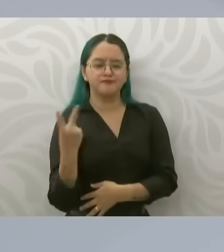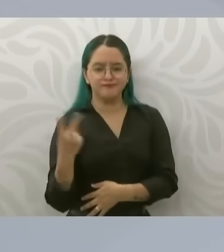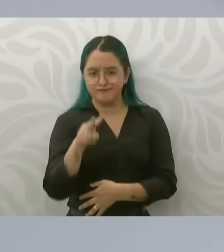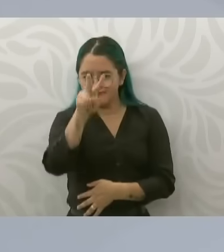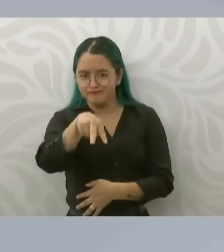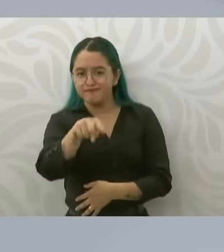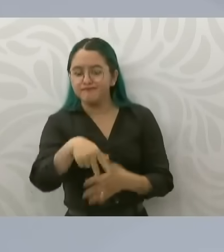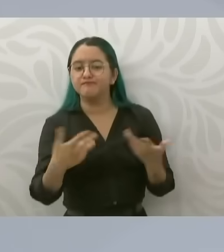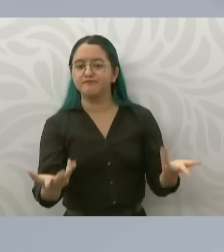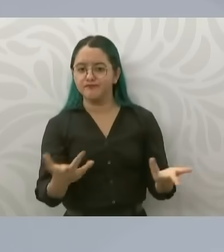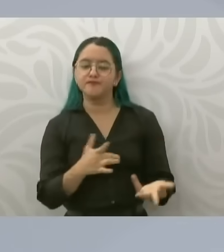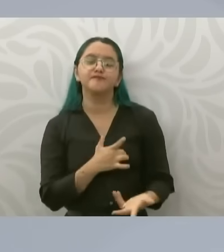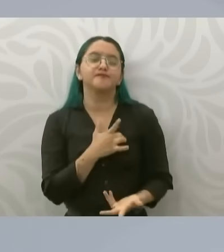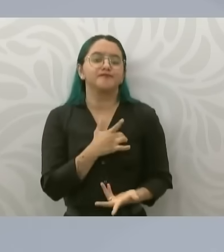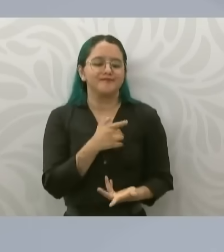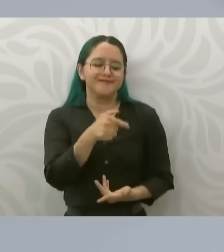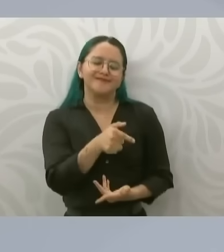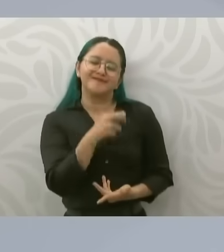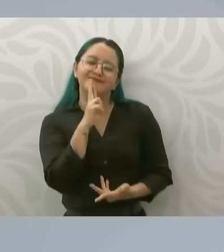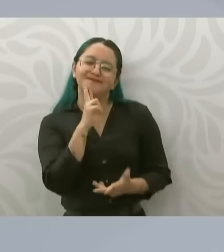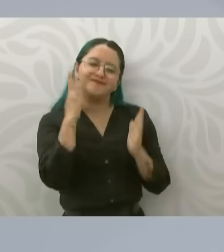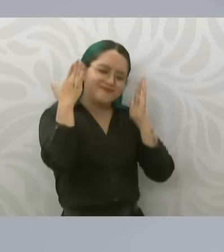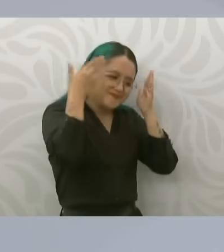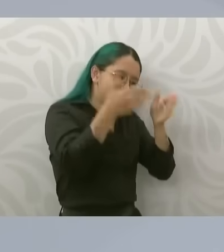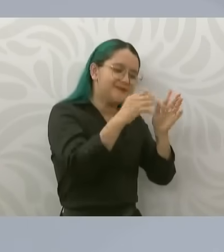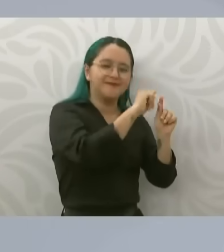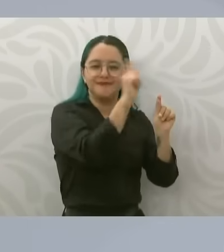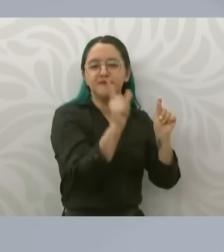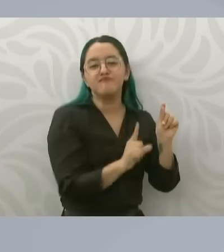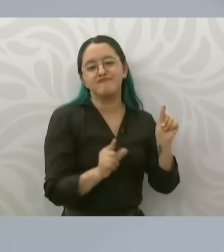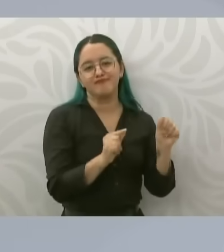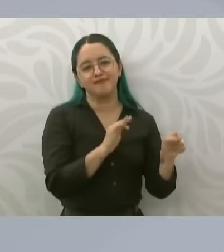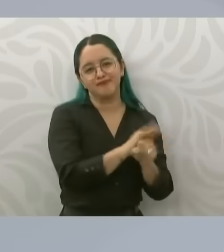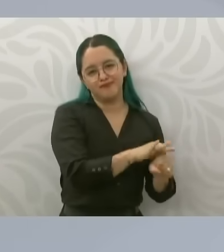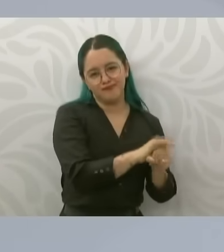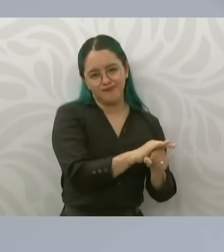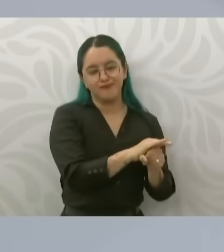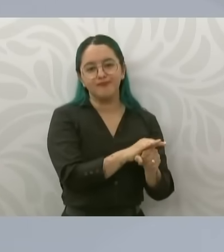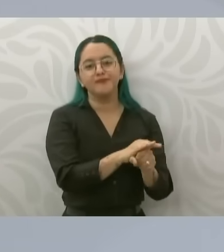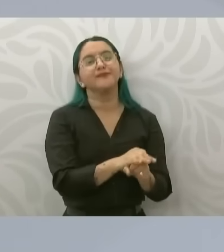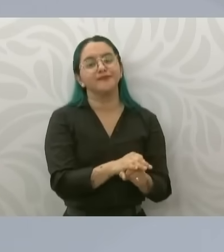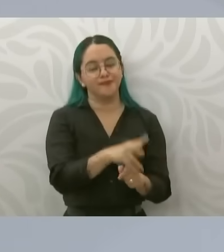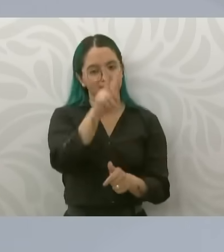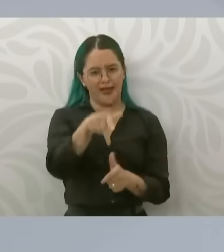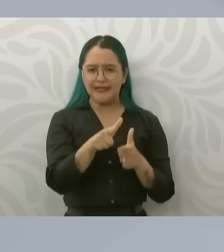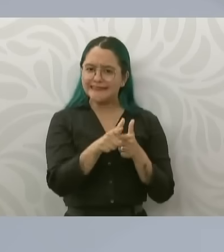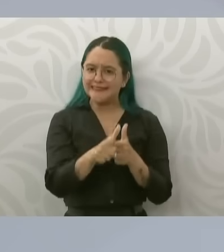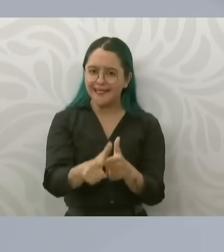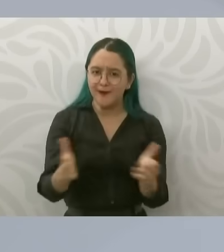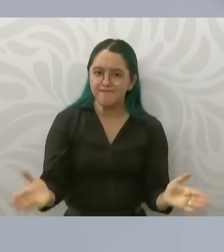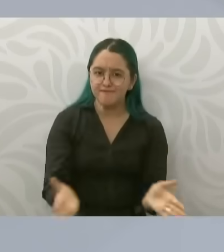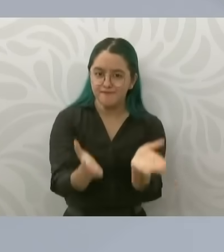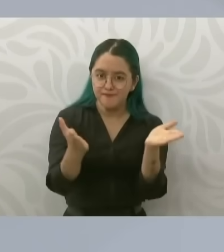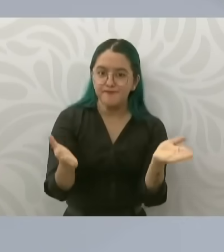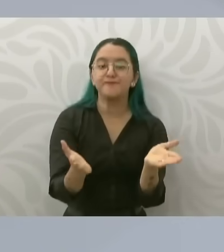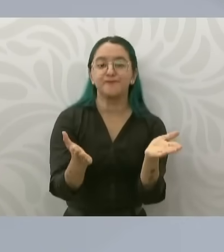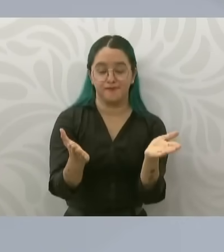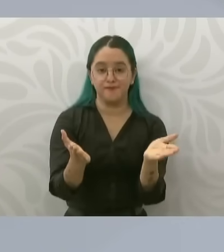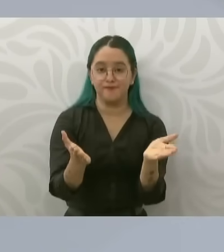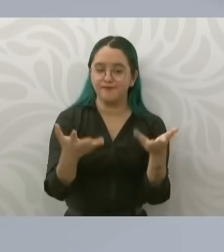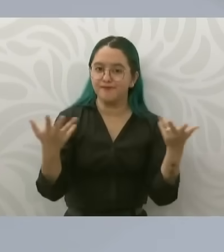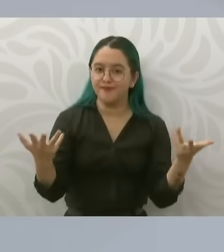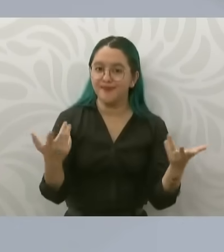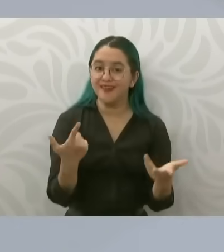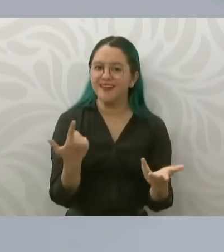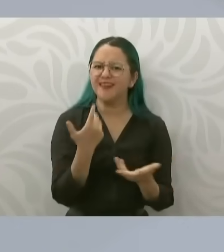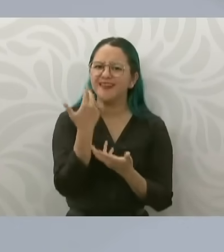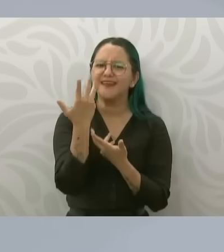mejores condiciones para nuestro pueblo seguiremos insistiendo que lo que más conviene a Norte